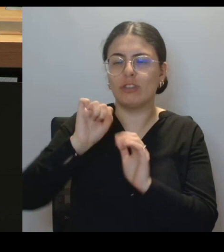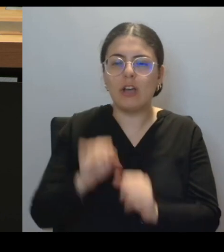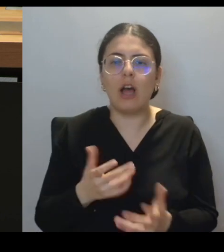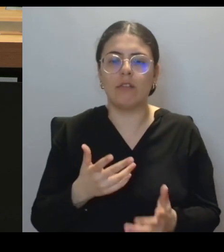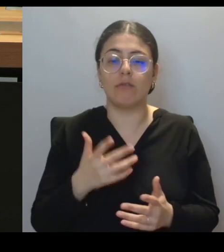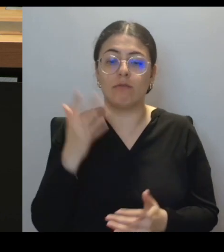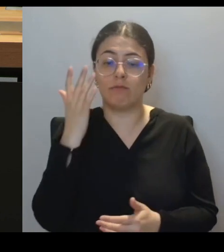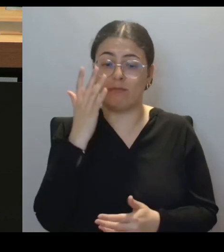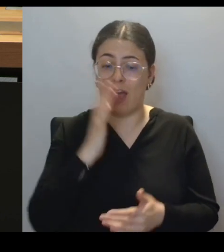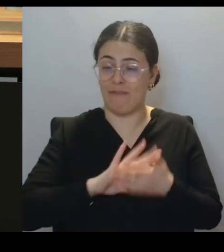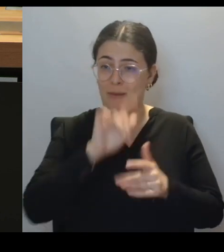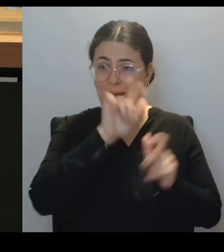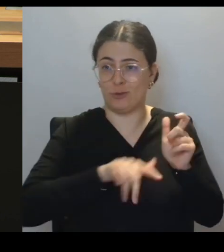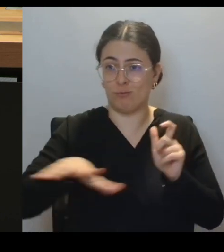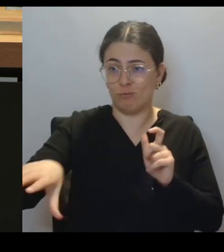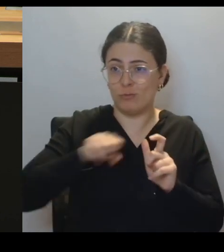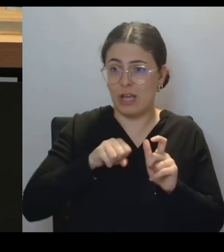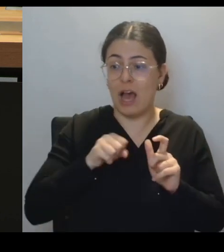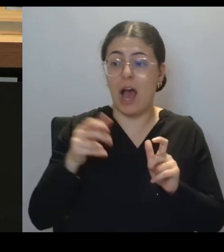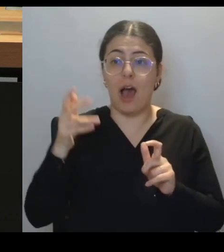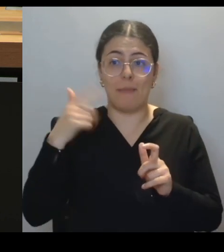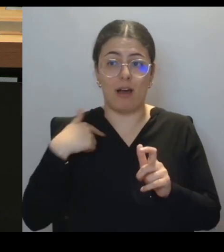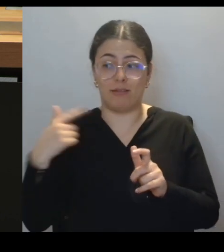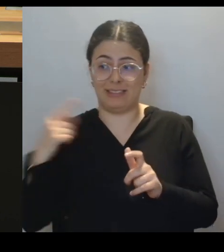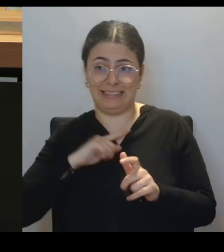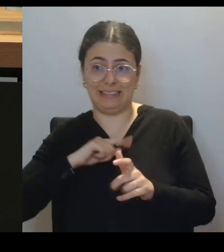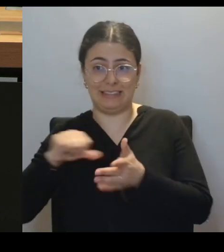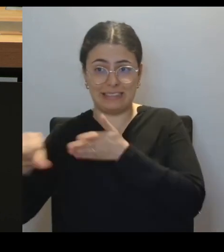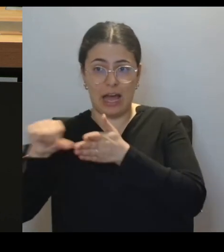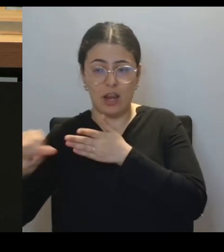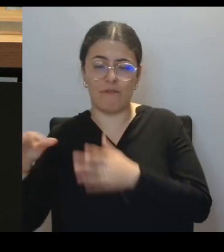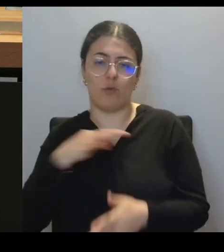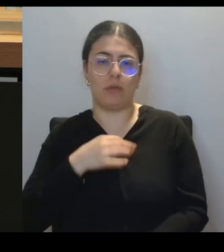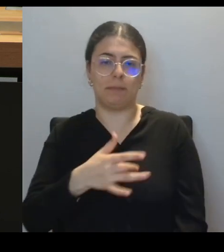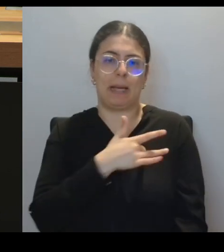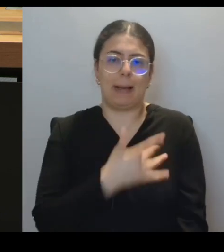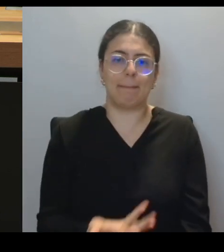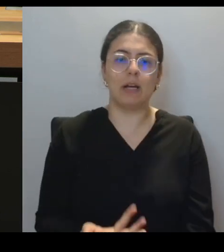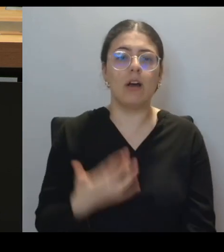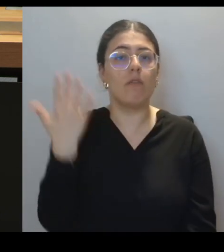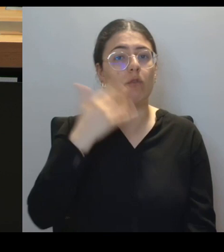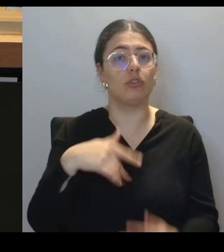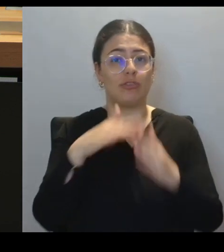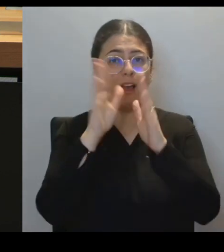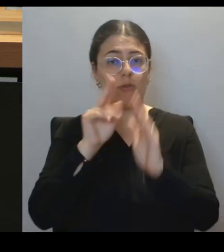Wenn ich mir das Haus anschaue ist es runtergekommen. Sie haben da all die Jahre nichts für den Erhalt getan.